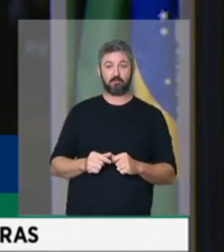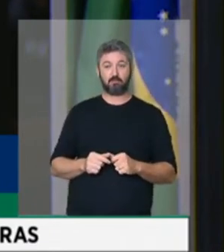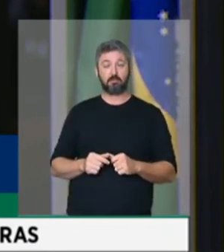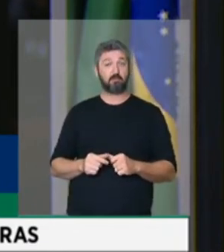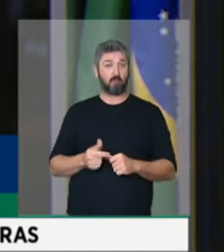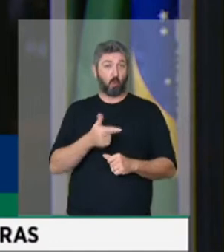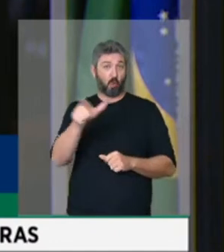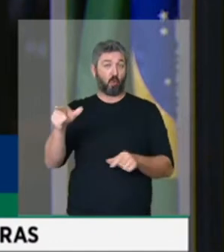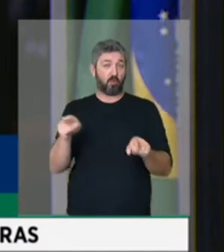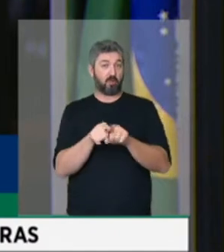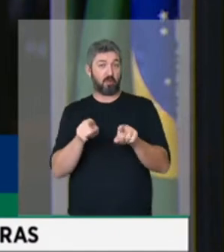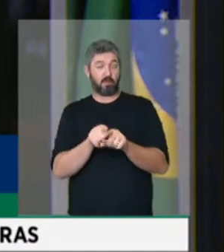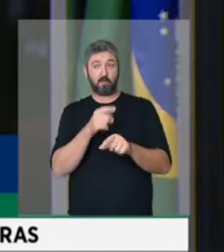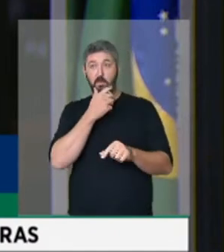HORA DE ELEGER O CONSELHO, ESTE CAPITAL DA ELETROBRAS